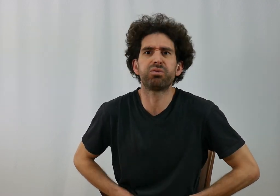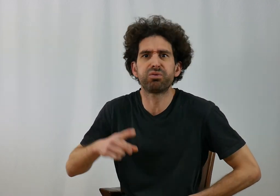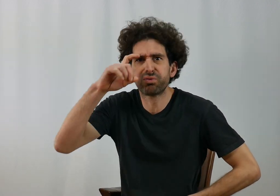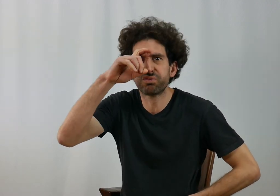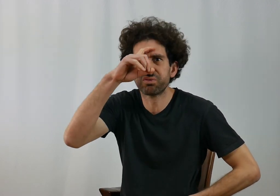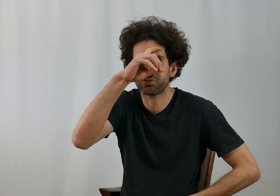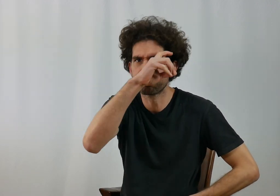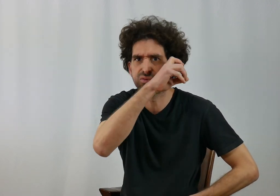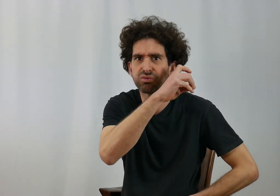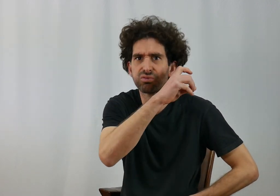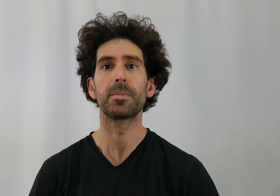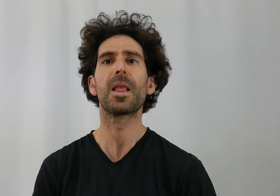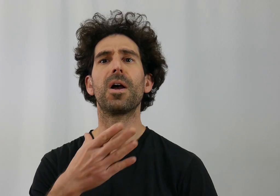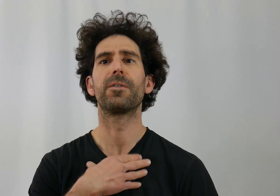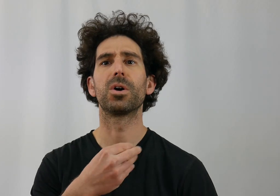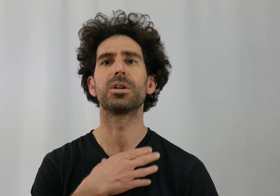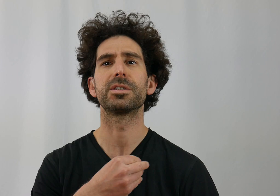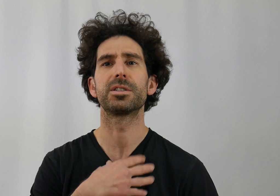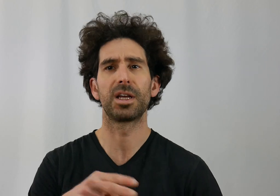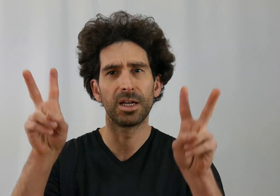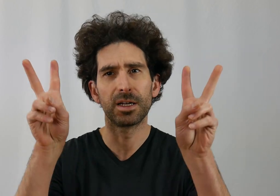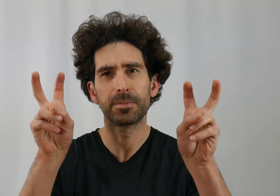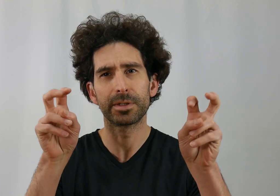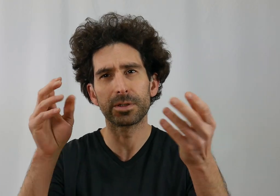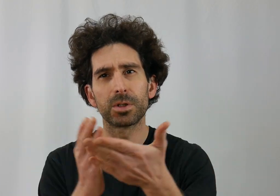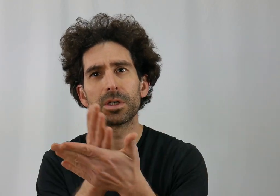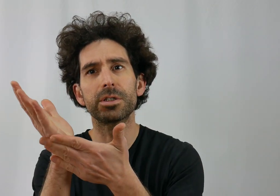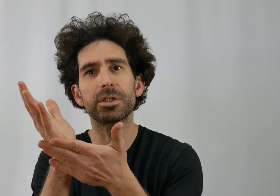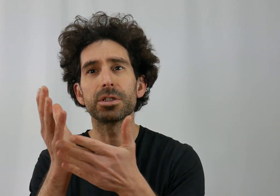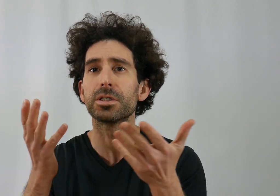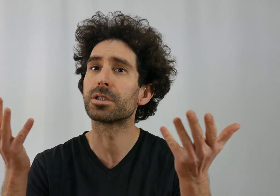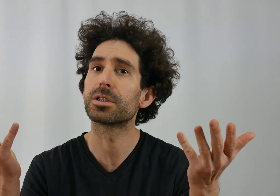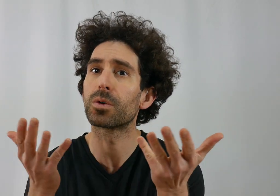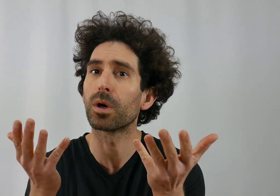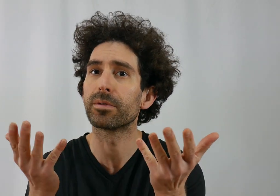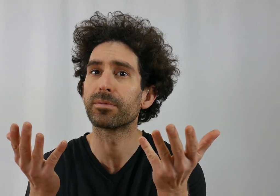Pffffiou, c'est difficile. Que veut dire cette expression ?